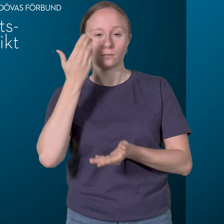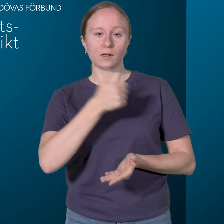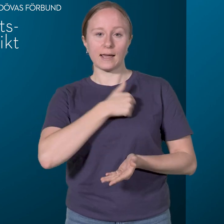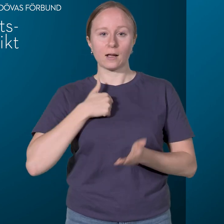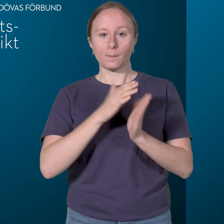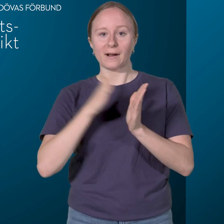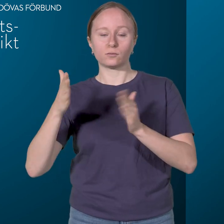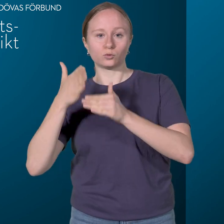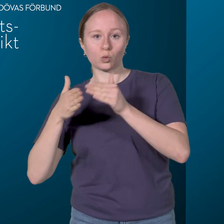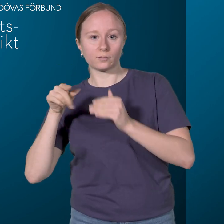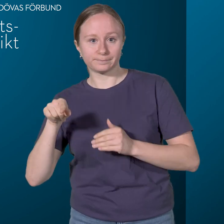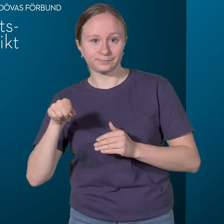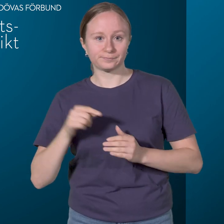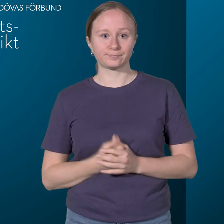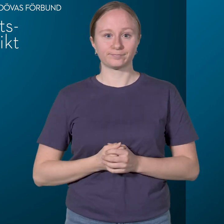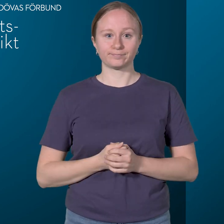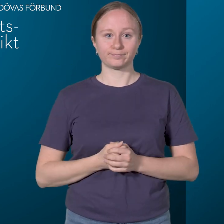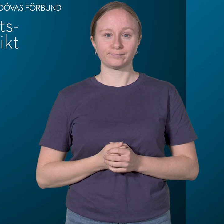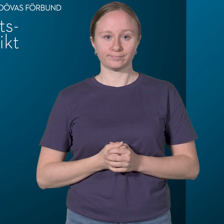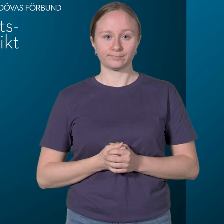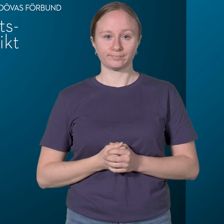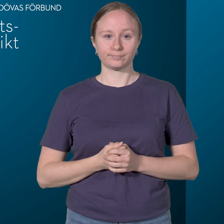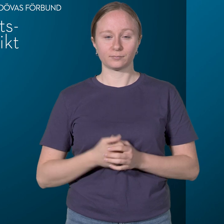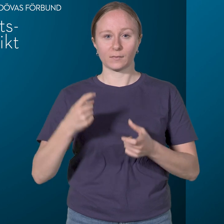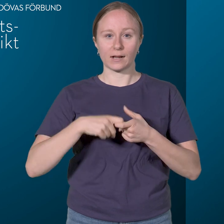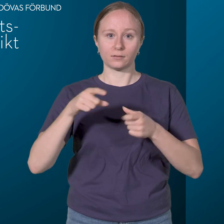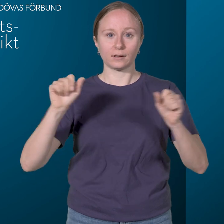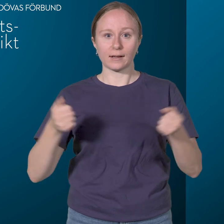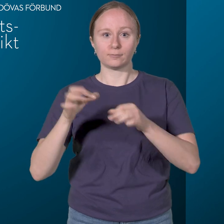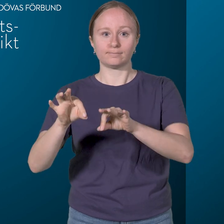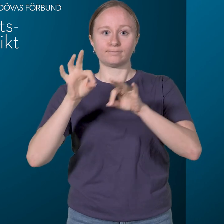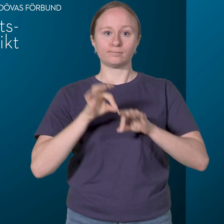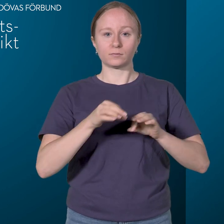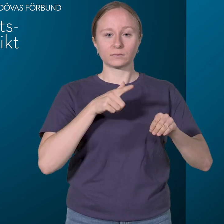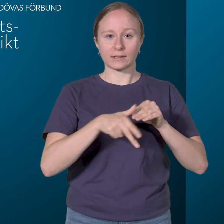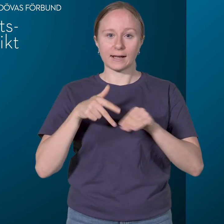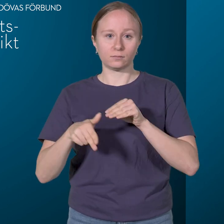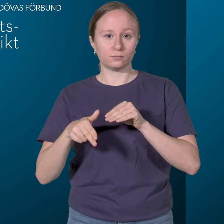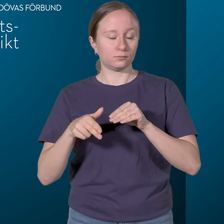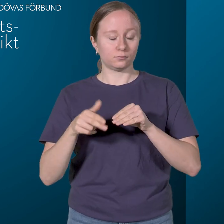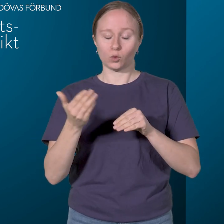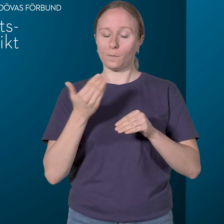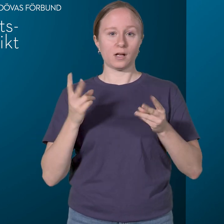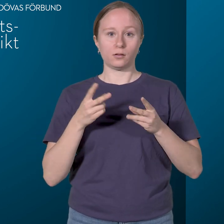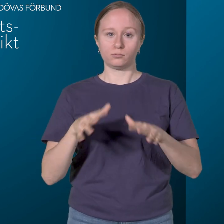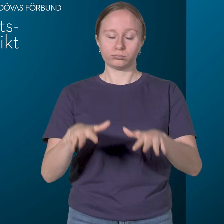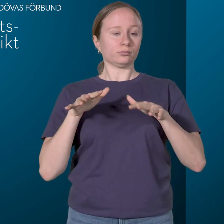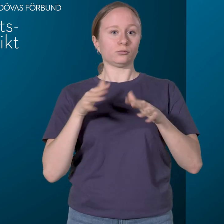i slutet av regeringsperioden. Tidigareläggandet av nedskärningarna kom som en fullständig överraskning -